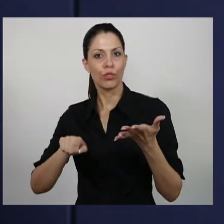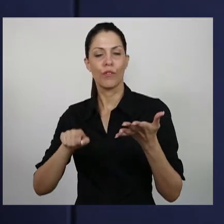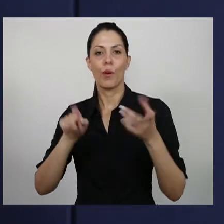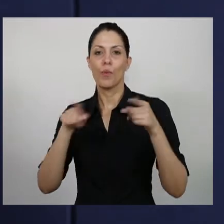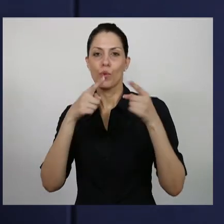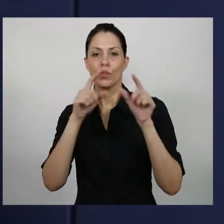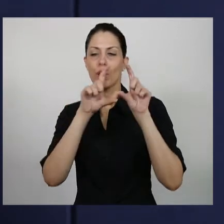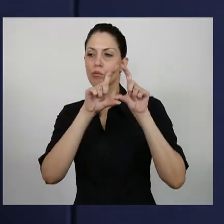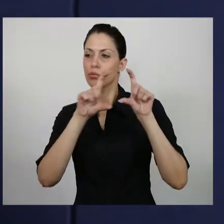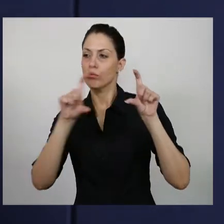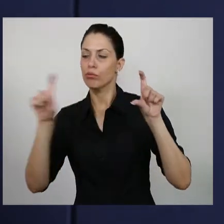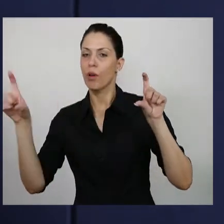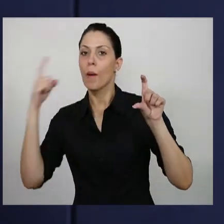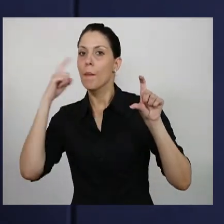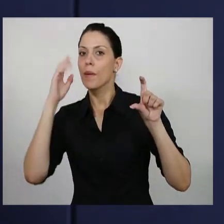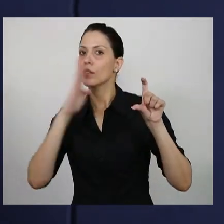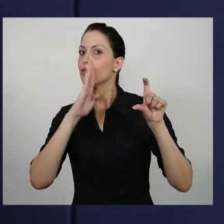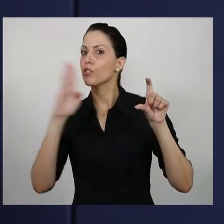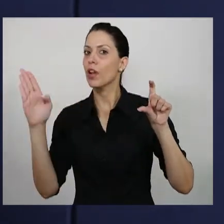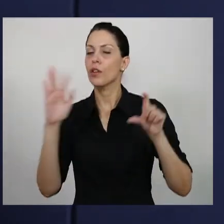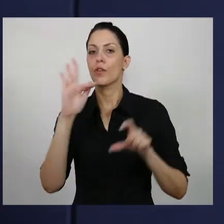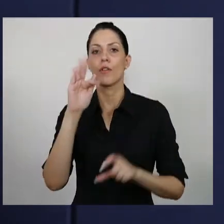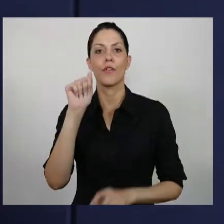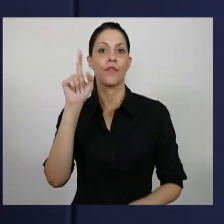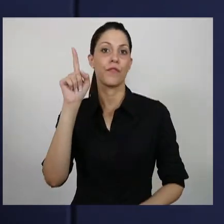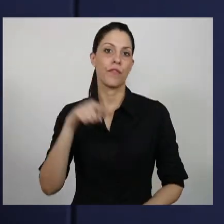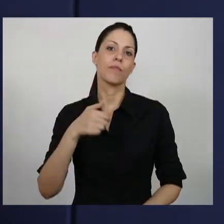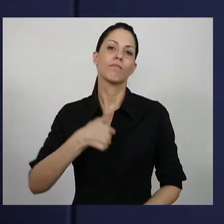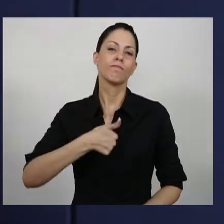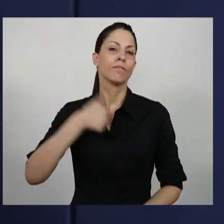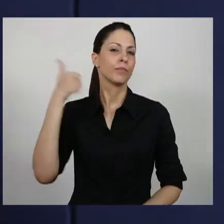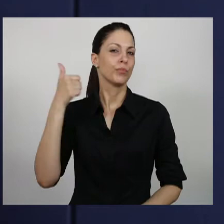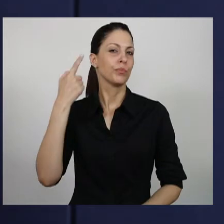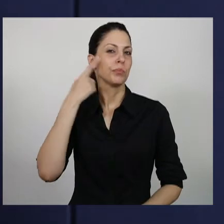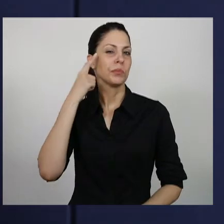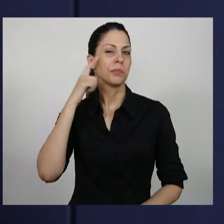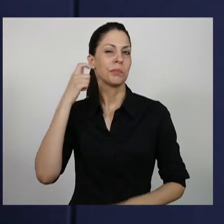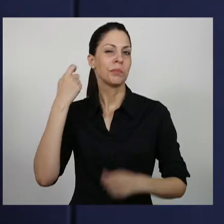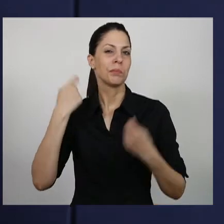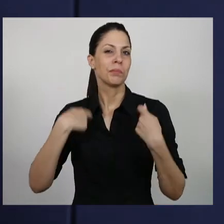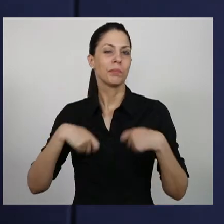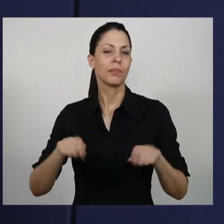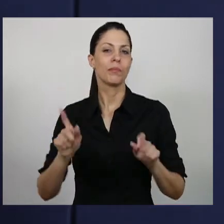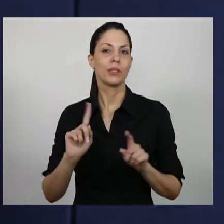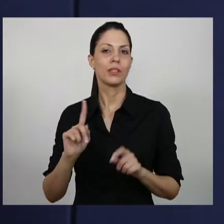trompa em Fá, não precisam pensar na trompa em Si Bemol ou essa complexidade de série